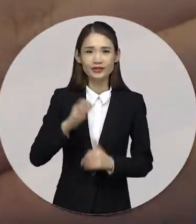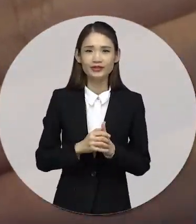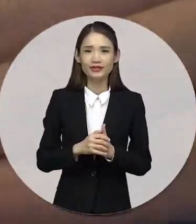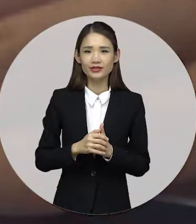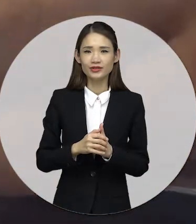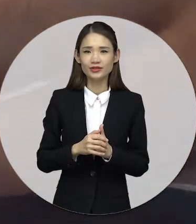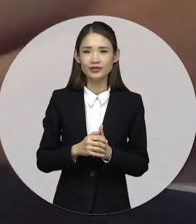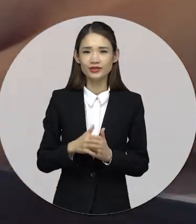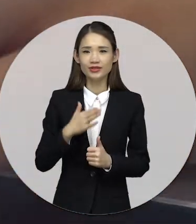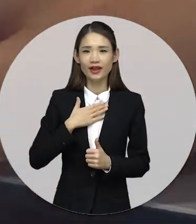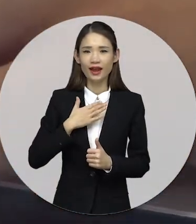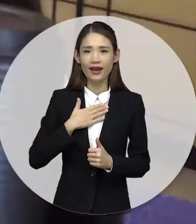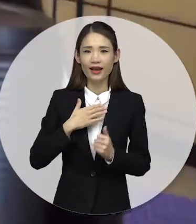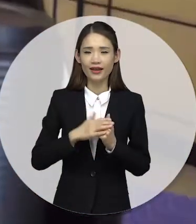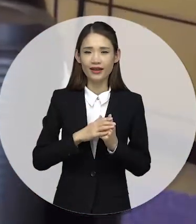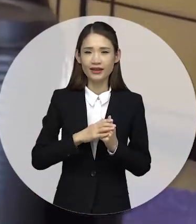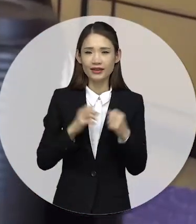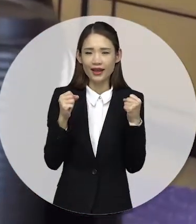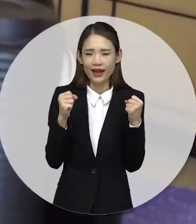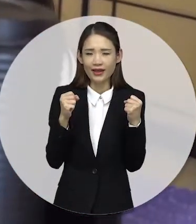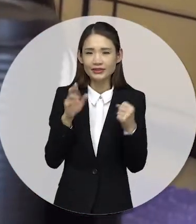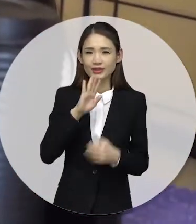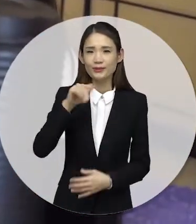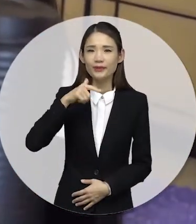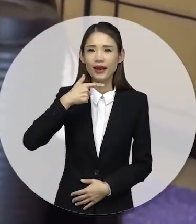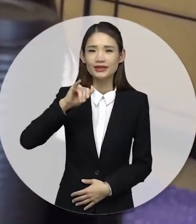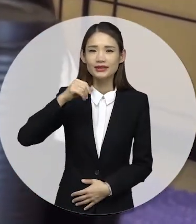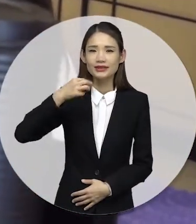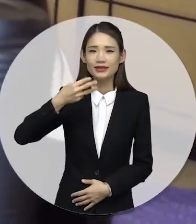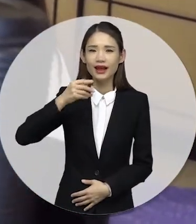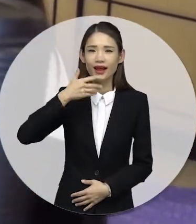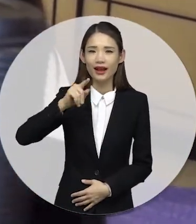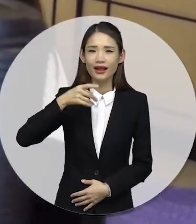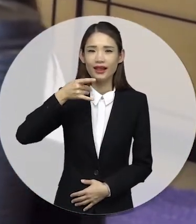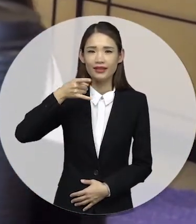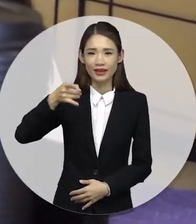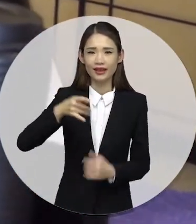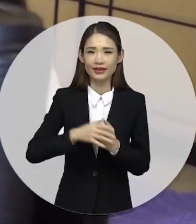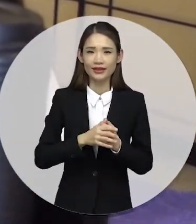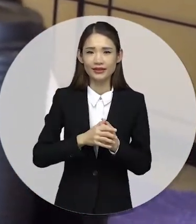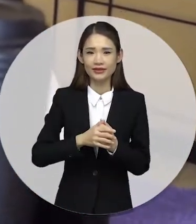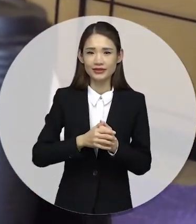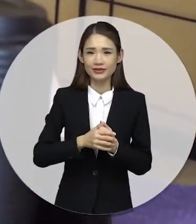김한솔 : 아~ 오케이. 나는 아이스 바닐라라테. 김소희 : 아까 선생님 뭐 드신다고 했지?